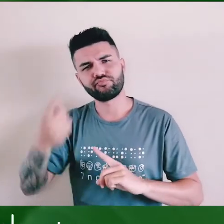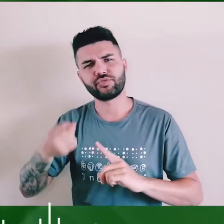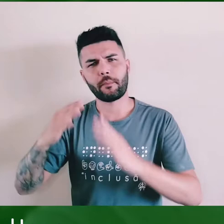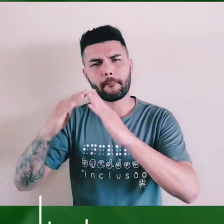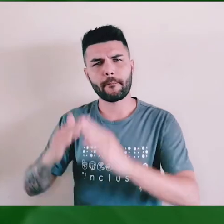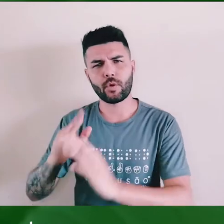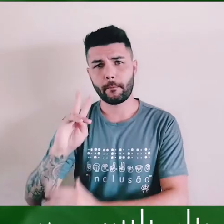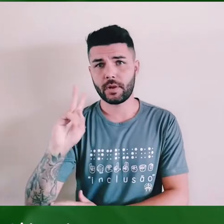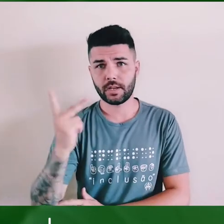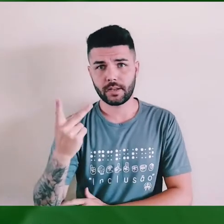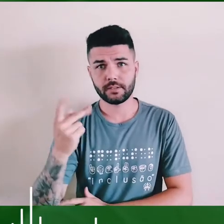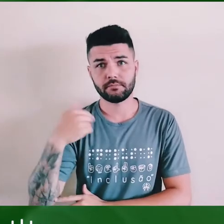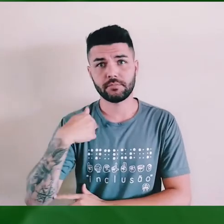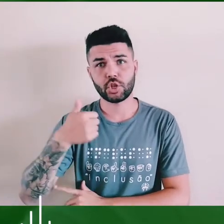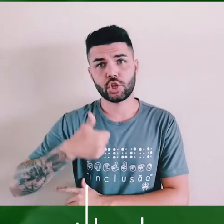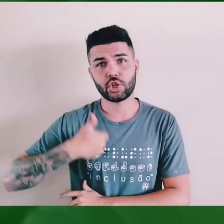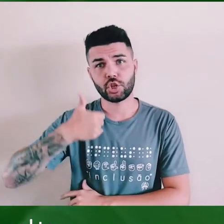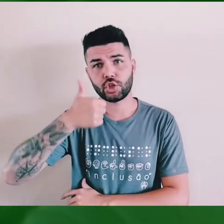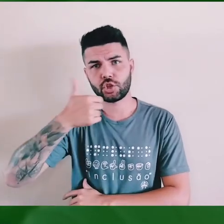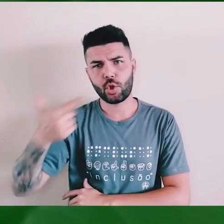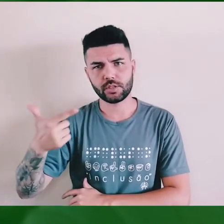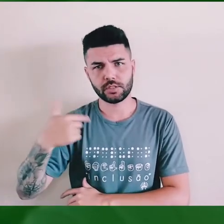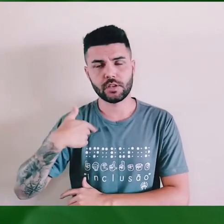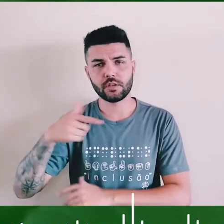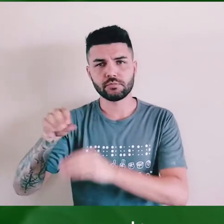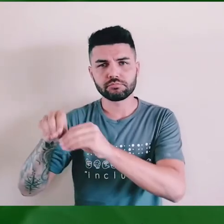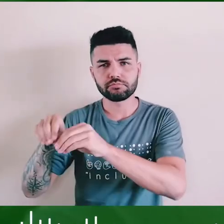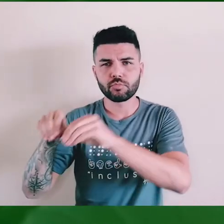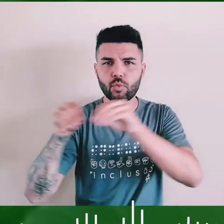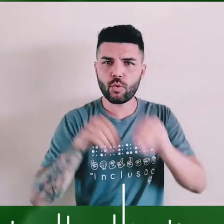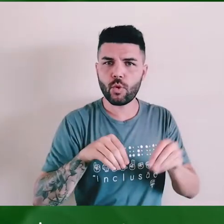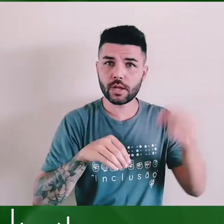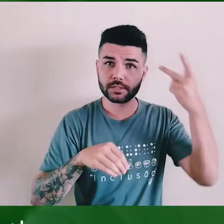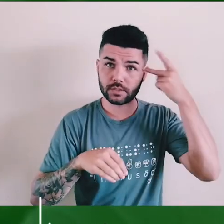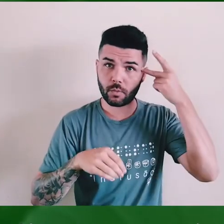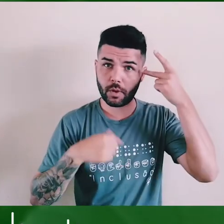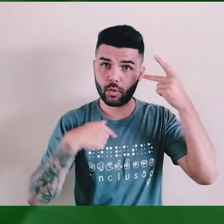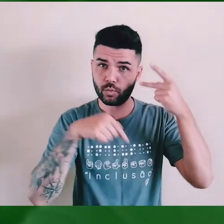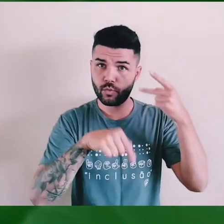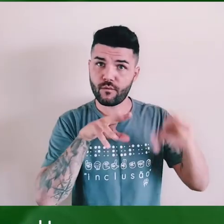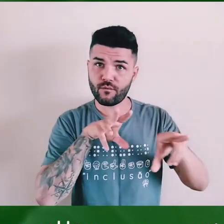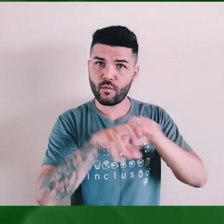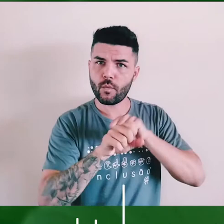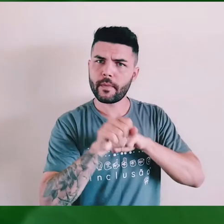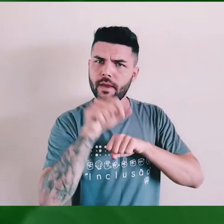e aos 12 anos de idade meu pai foi transferido para São Paulo, e eu me formei em São Paulo